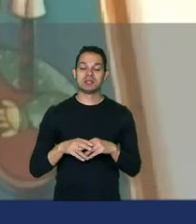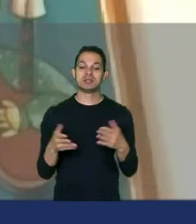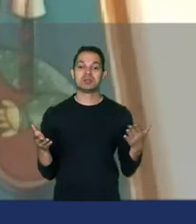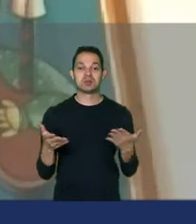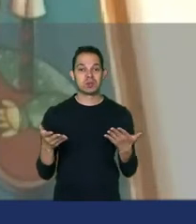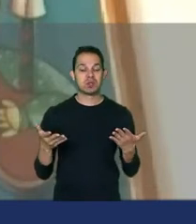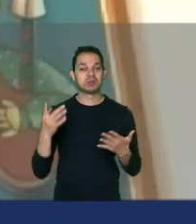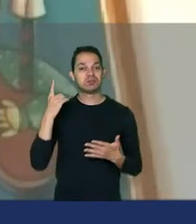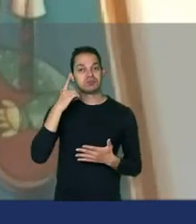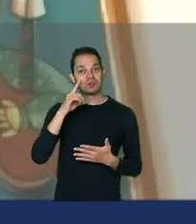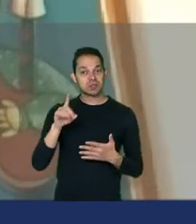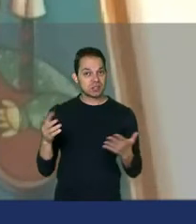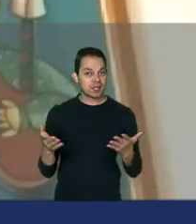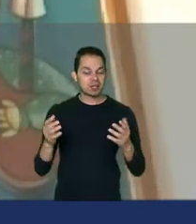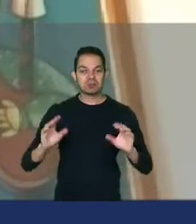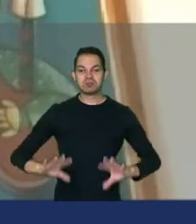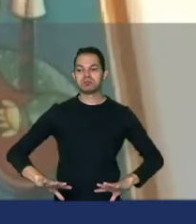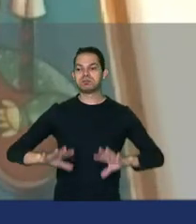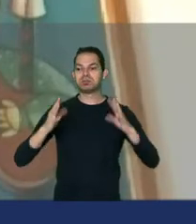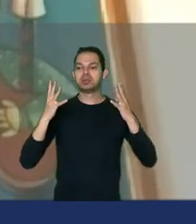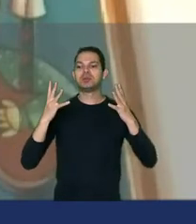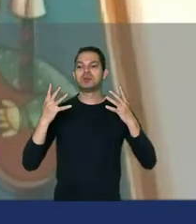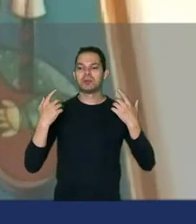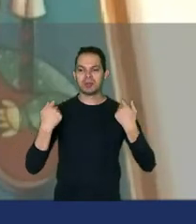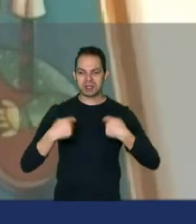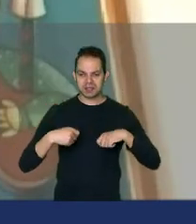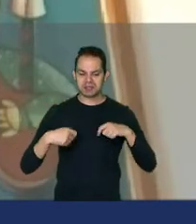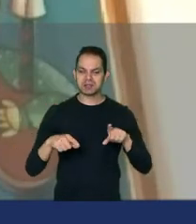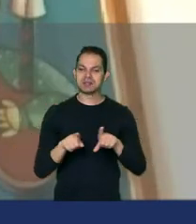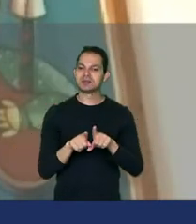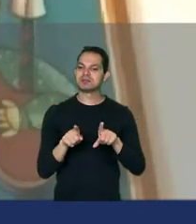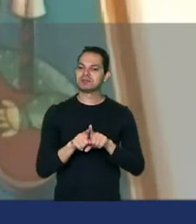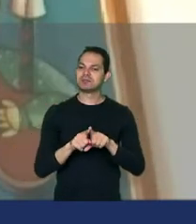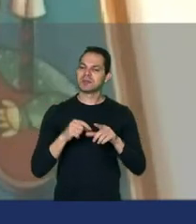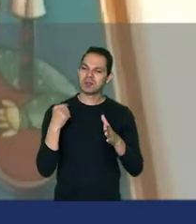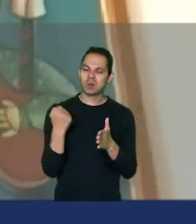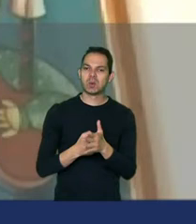DE HOJE TEM QUE SER CELEBRADA COM MUITA FESTA E COM MUITA DISPOSIÇÃO DE LUTA PARA